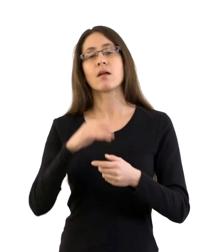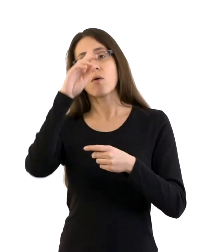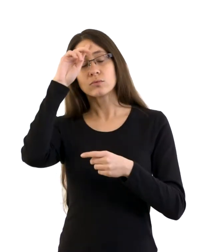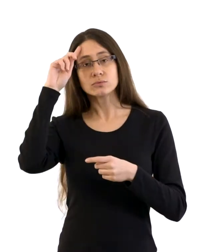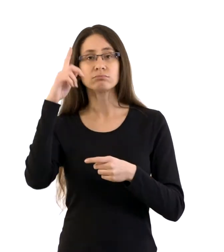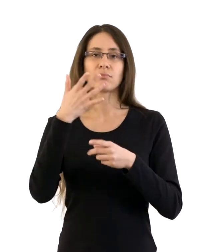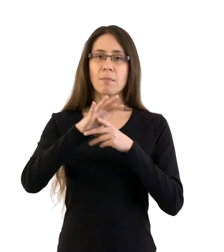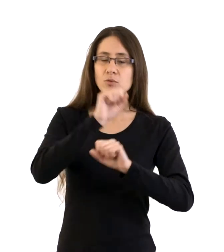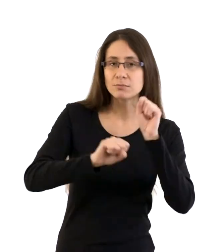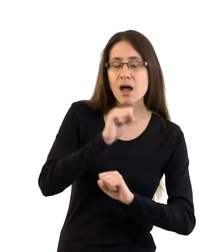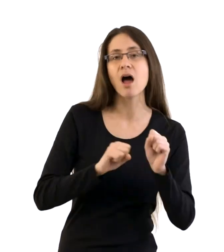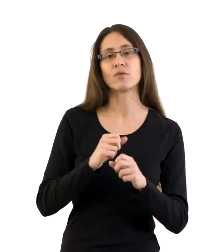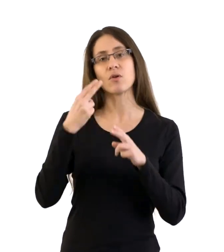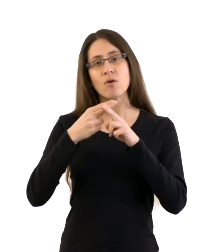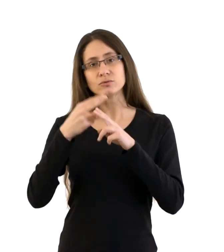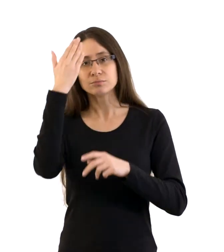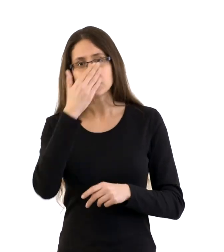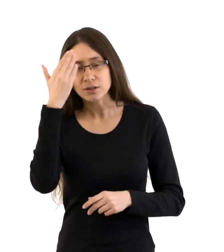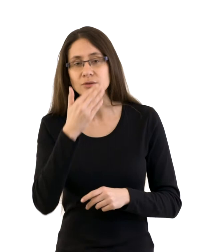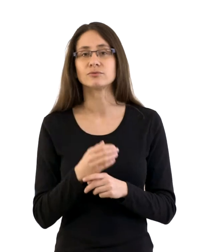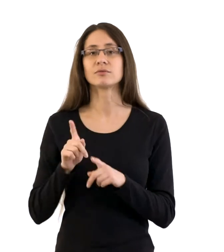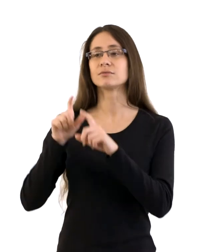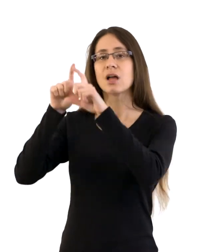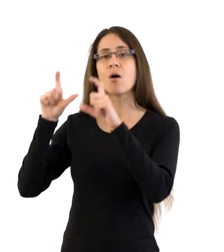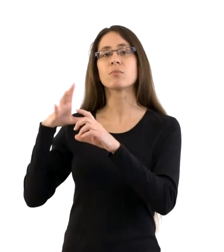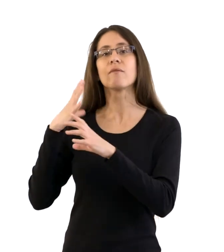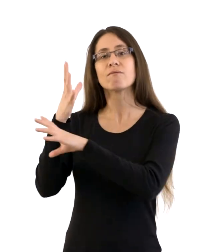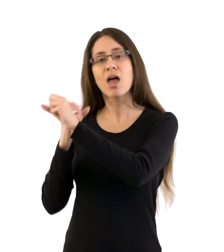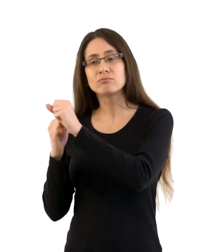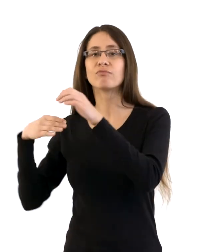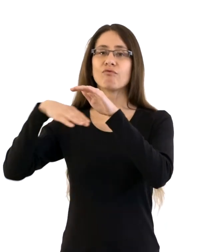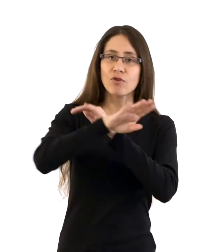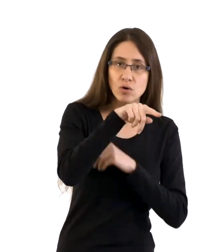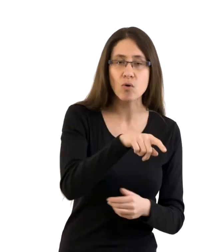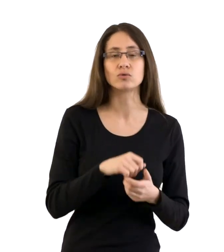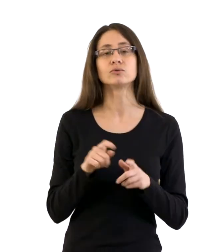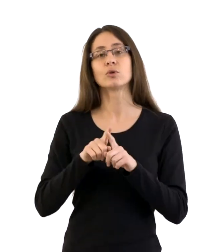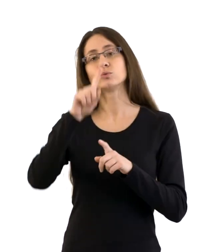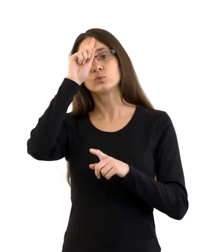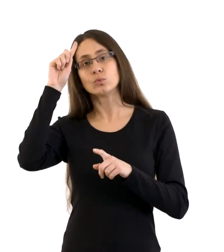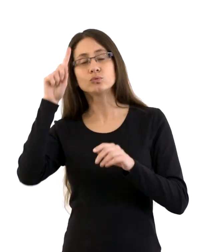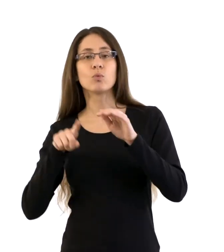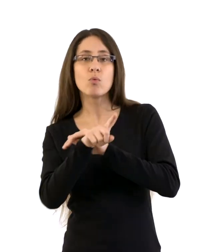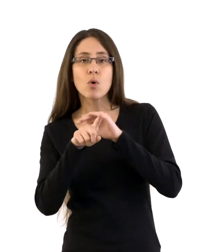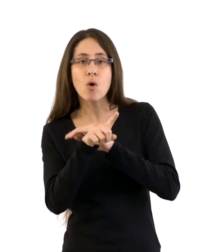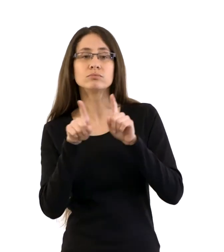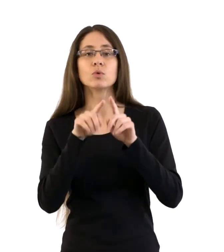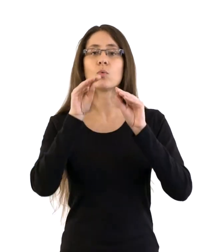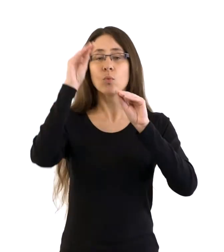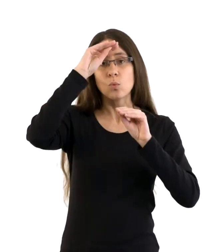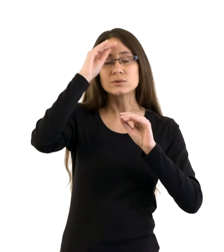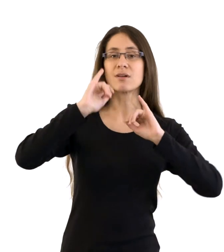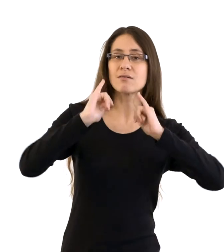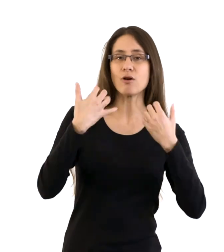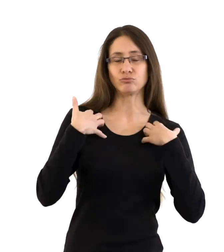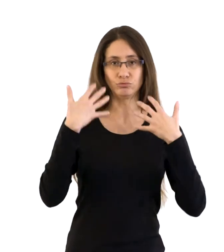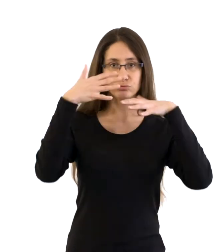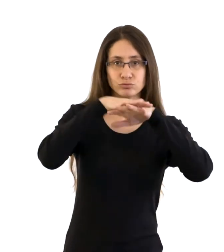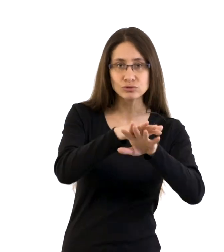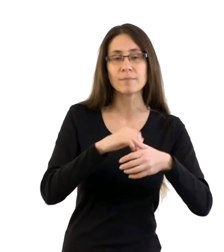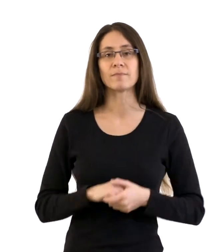osoby niepełnosprawne, chorzy psychicznie, zwalniani z zakładów karnych, uchodźcy realizujący indywidualny program integracji.